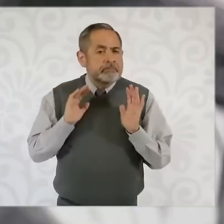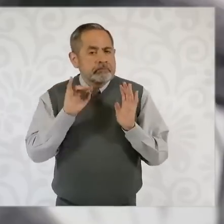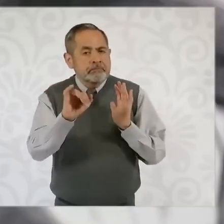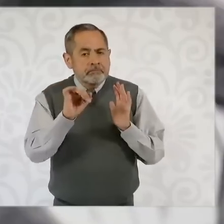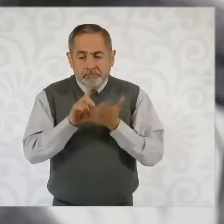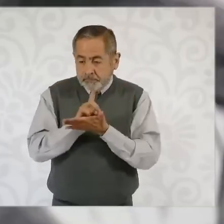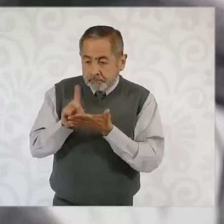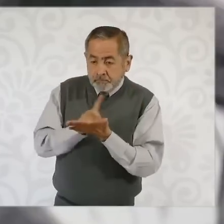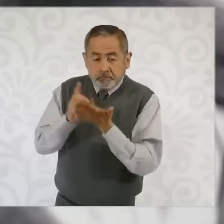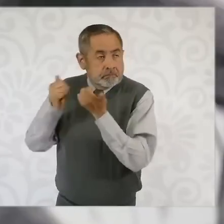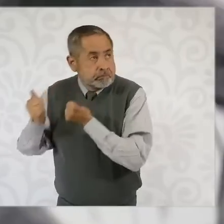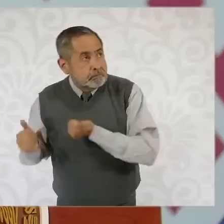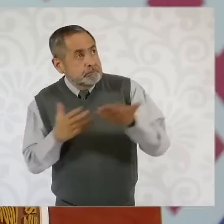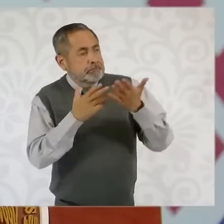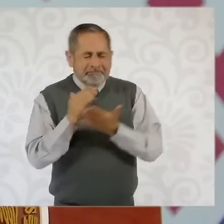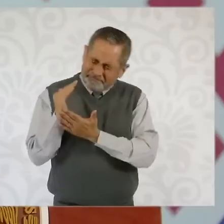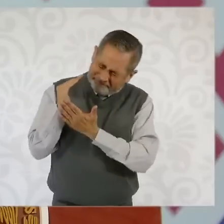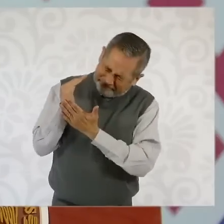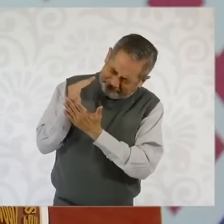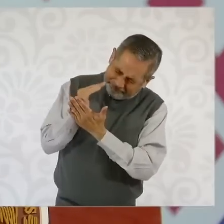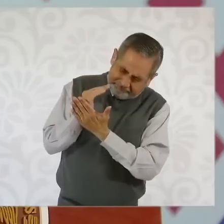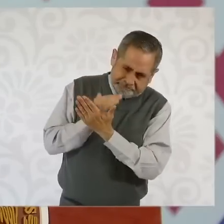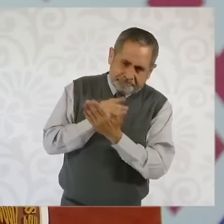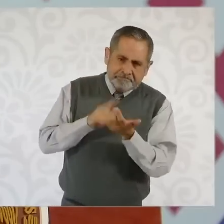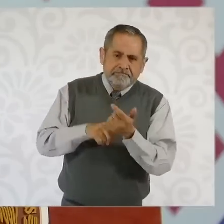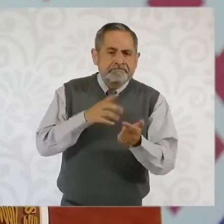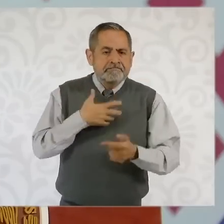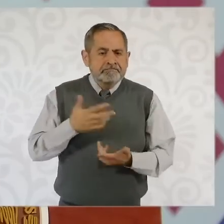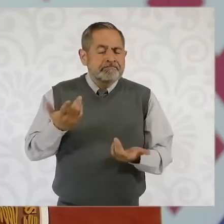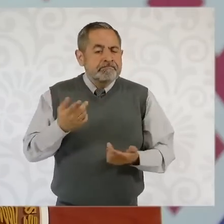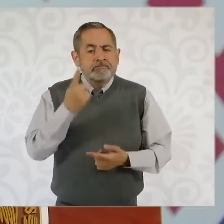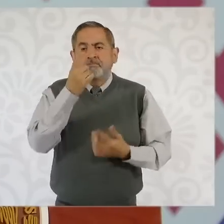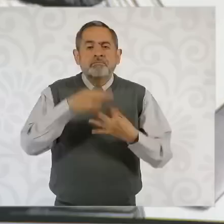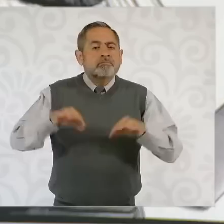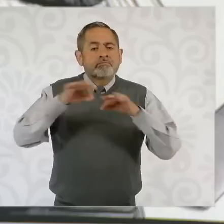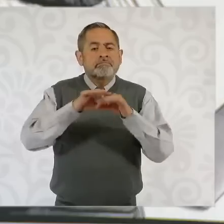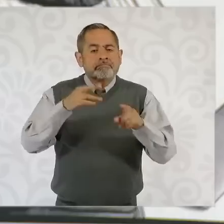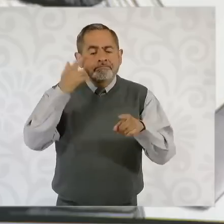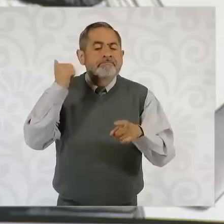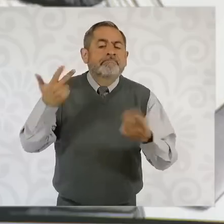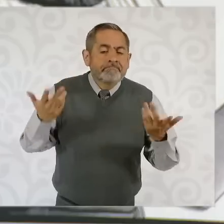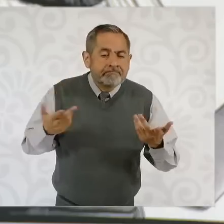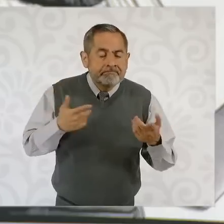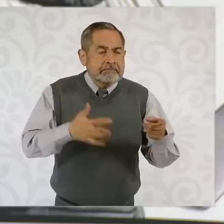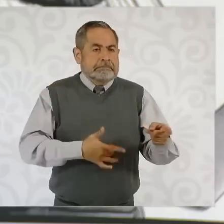drogas hacia los Estados Unidos lo tenemos que hacer además por razones humanitarias el día